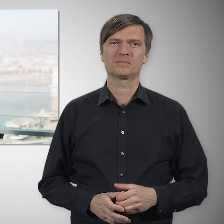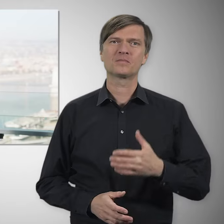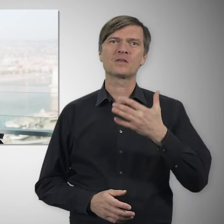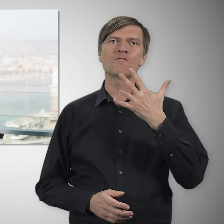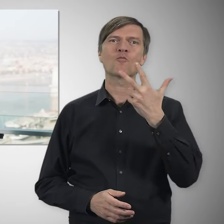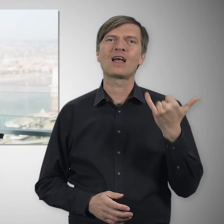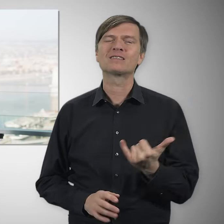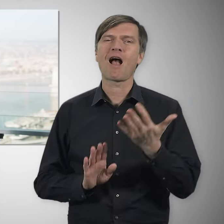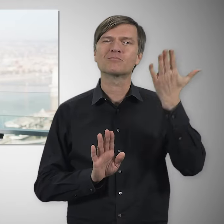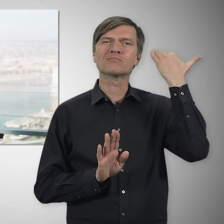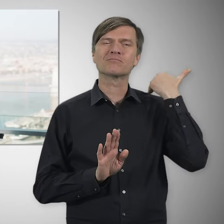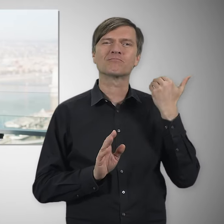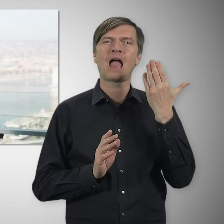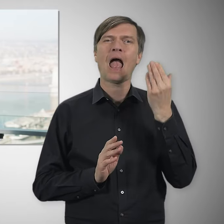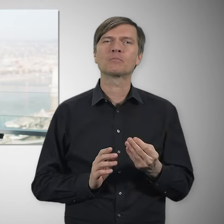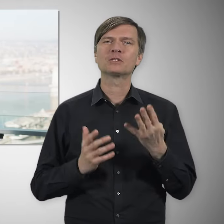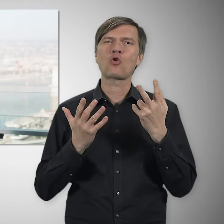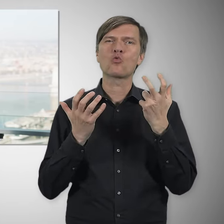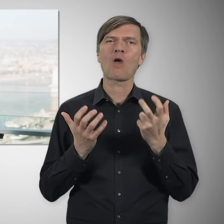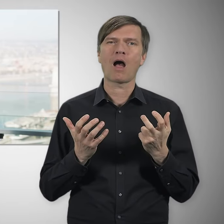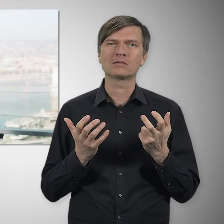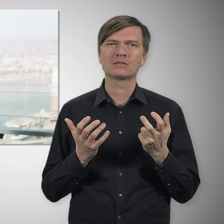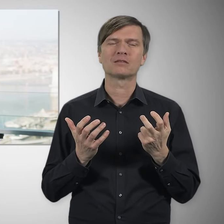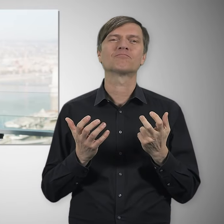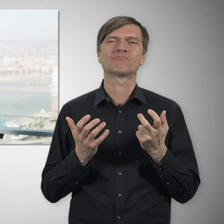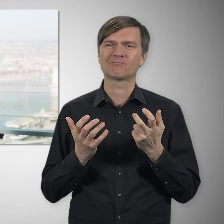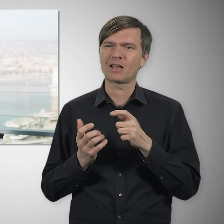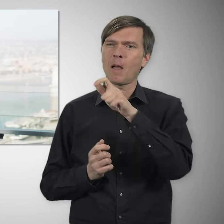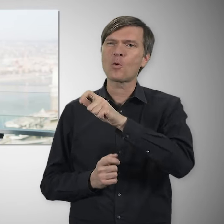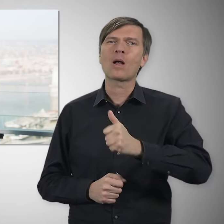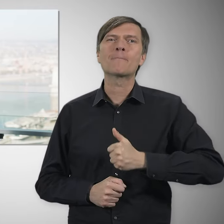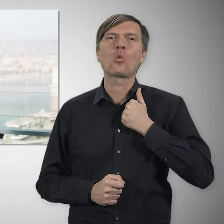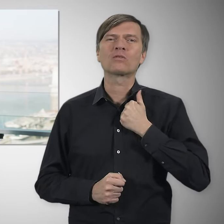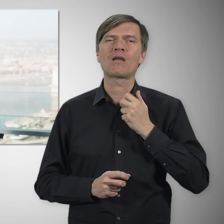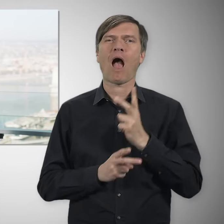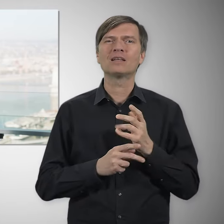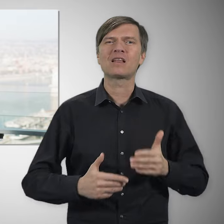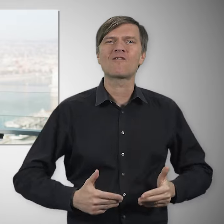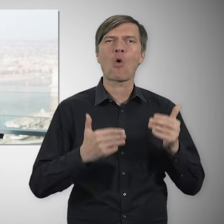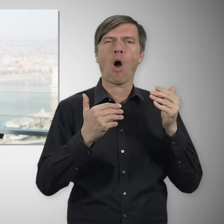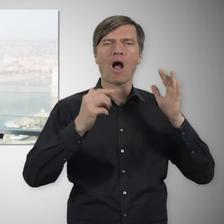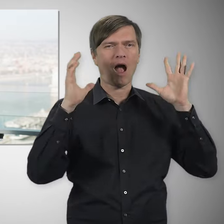Vor 35 Jahren, im Herbst 1989, rissen mutige Bürgerinnen und Bürger den Eisernen Vorhang nieder.